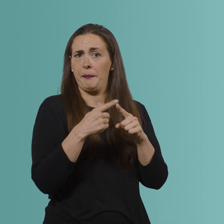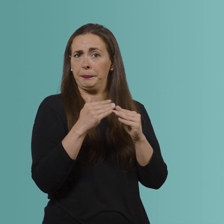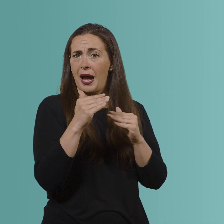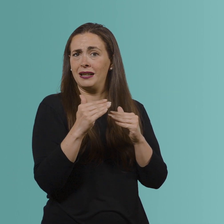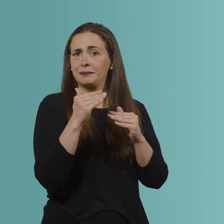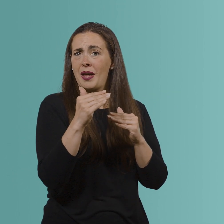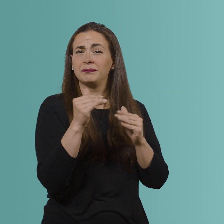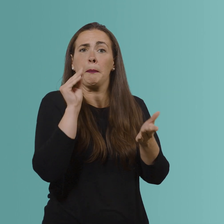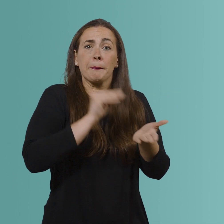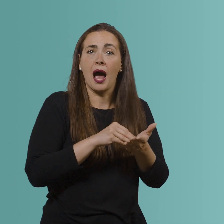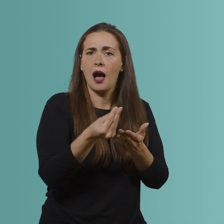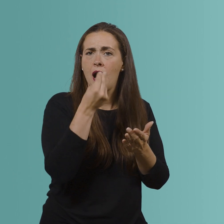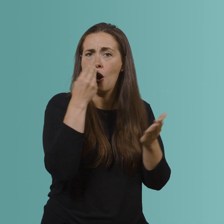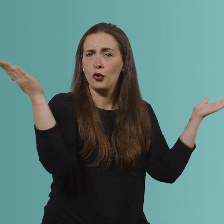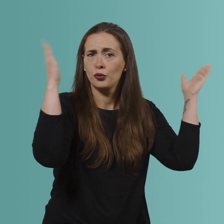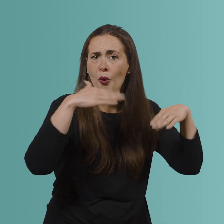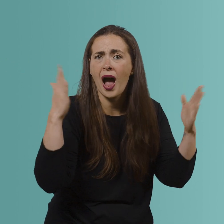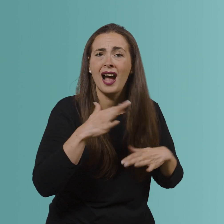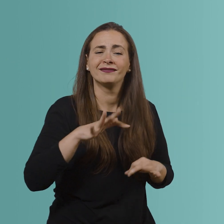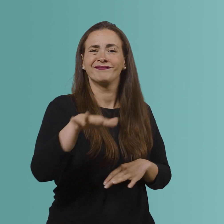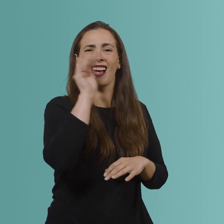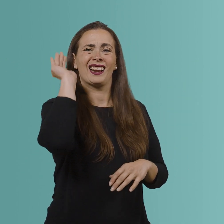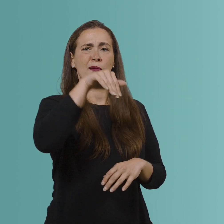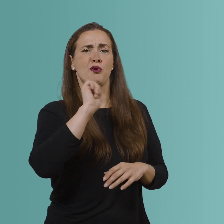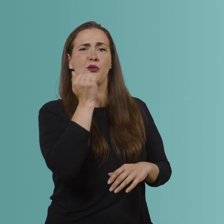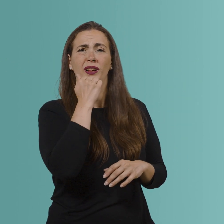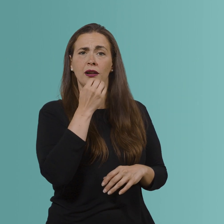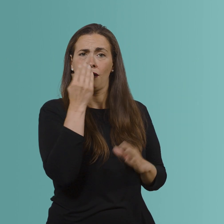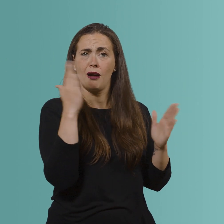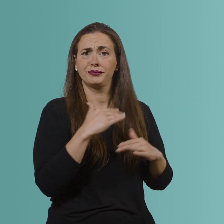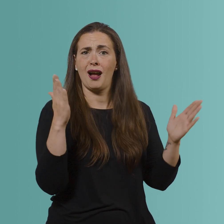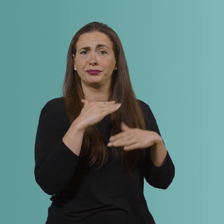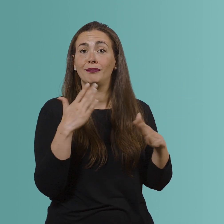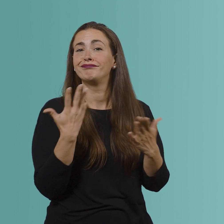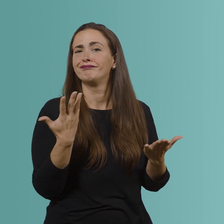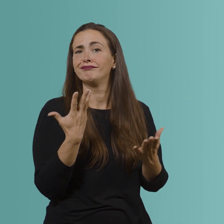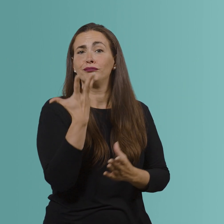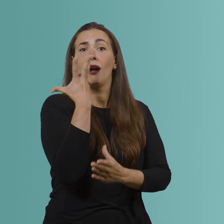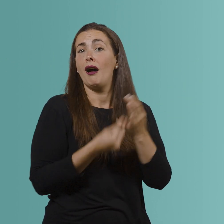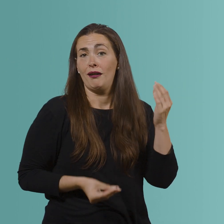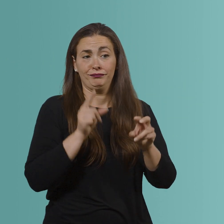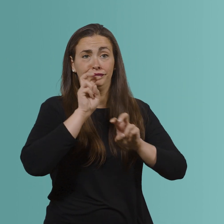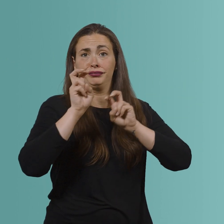d’una manera progressiva, la manca d’aliments que va afectar especialment la zona republicana són raons que es van afegir